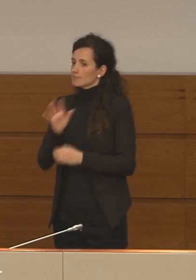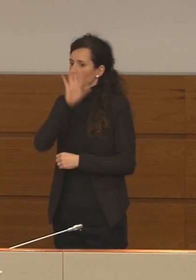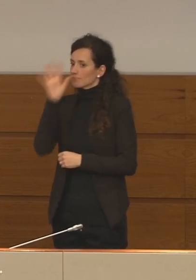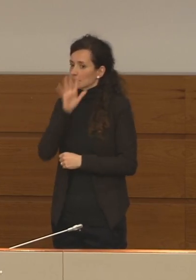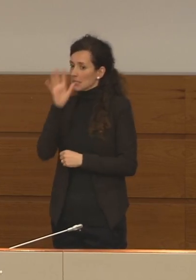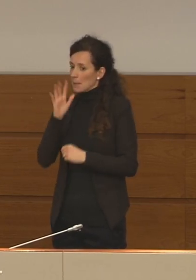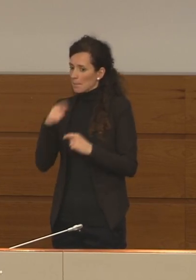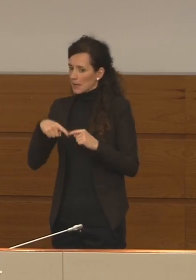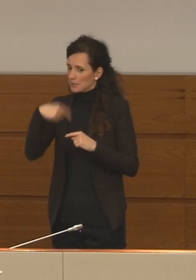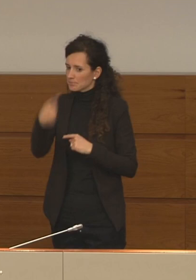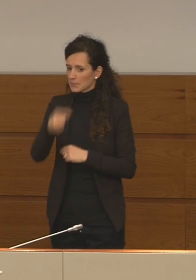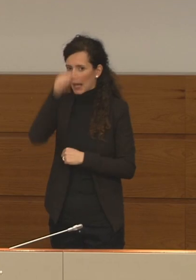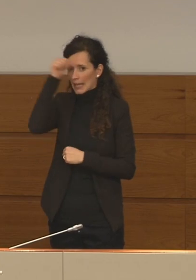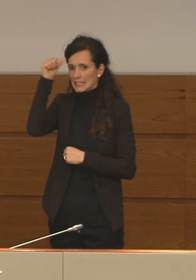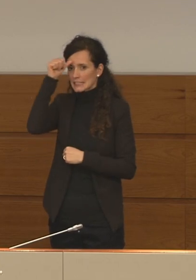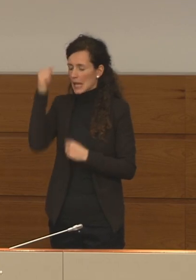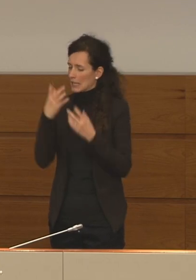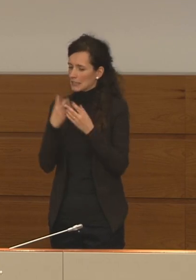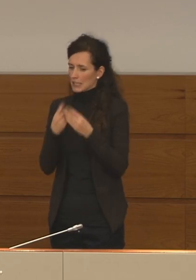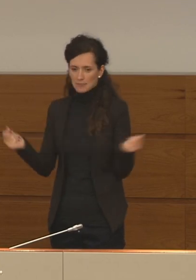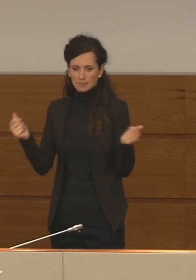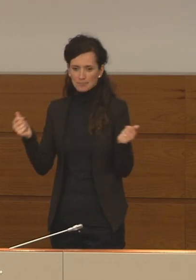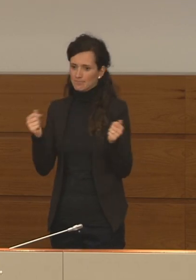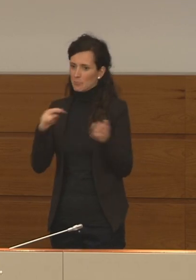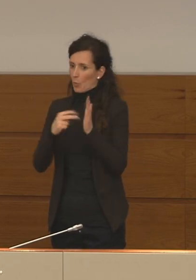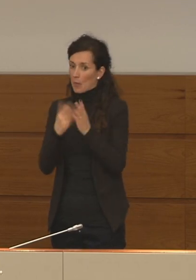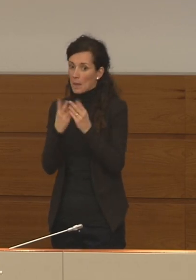risolvere questo problema, questo almeno stando alle sue dichiarazioni, magari lei